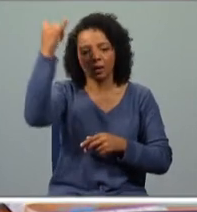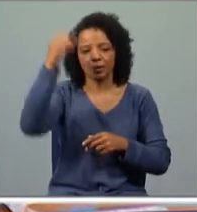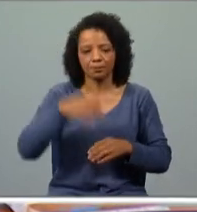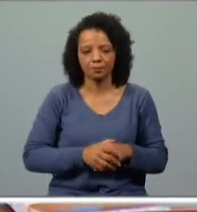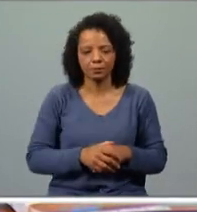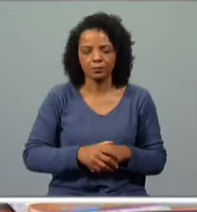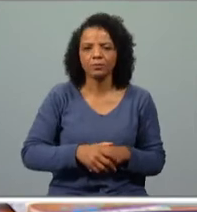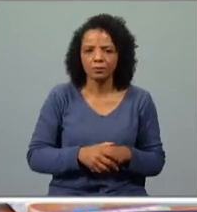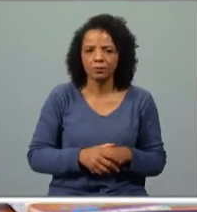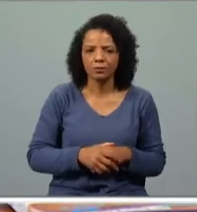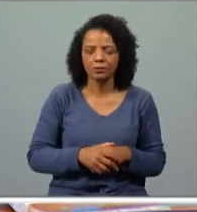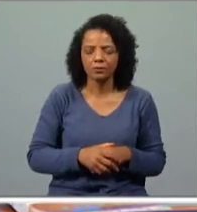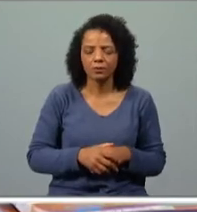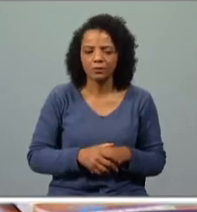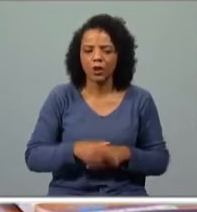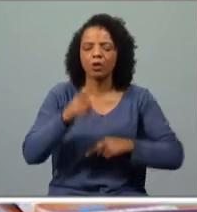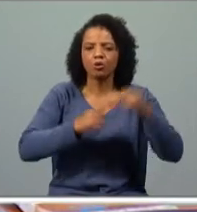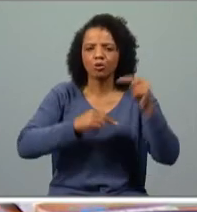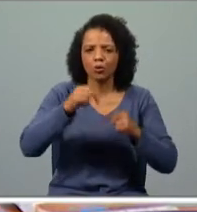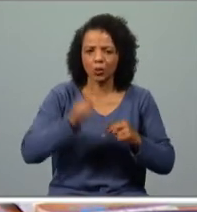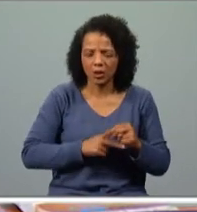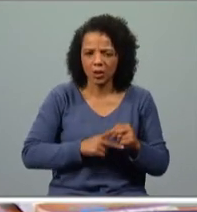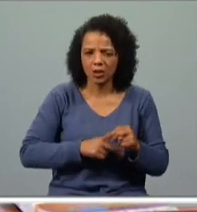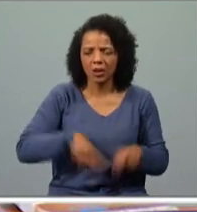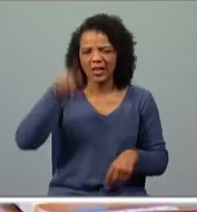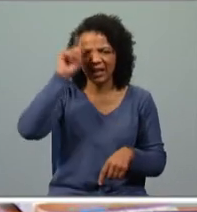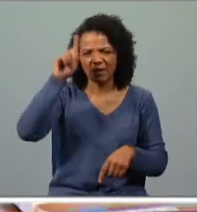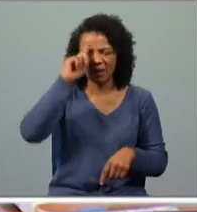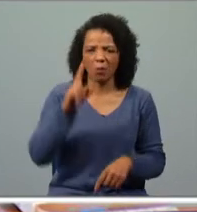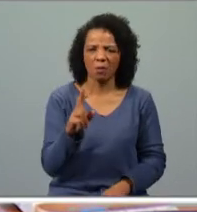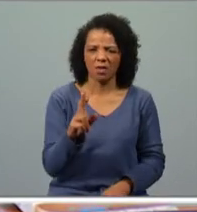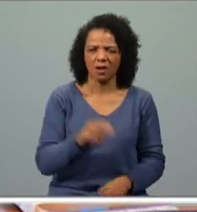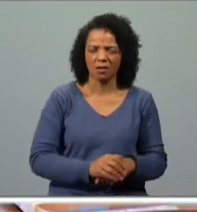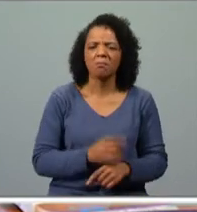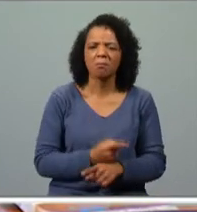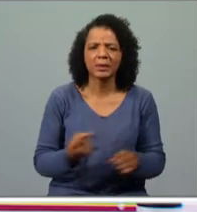um cavalo de pau para que eles iam fazer um cavalo de pau perguntam vocês hora 他們將要做什麼的愛好馬一匹愛好馬問你時間